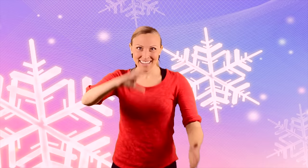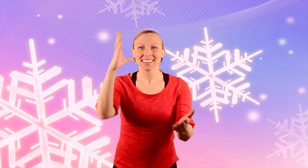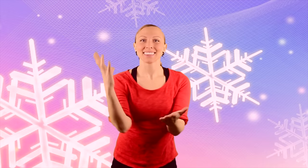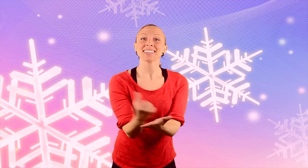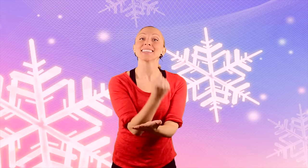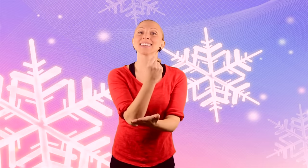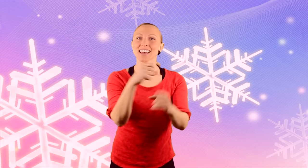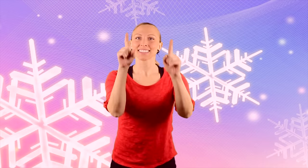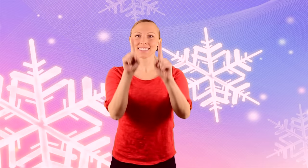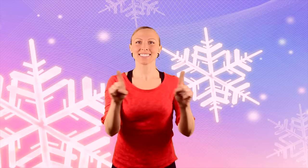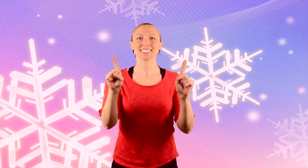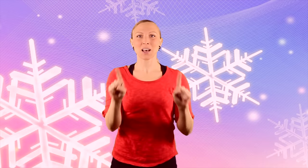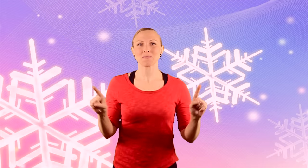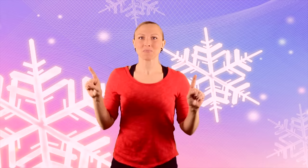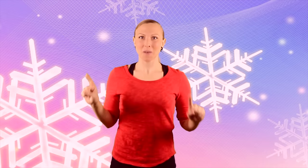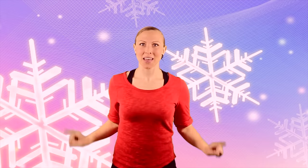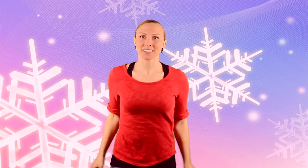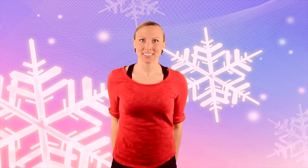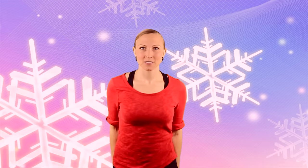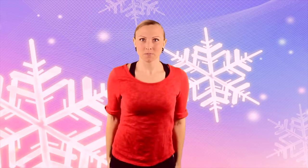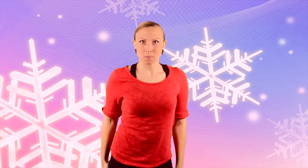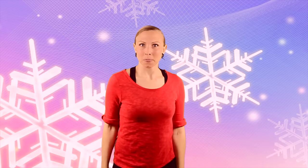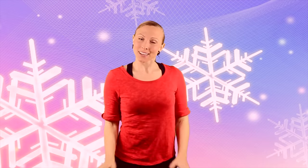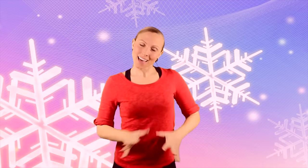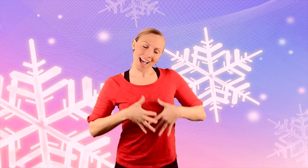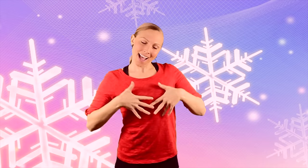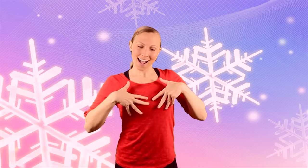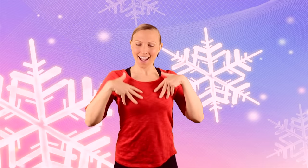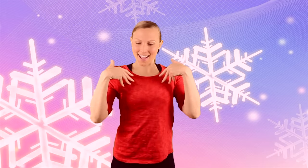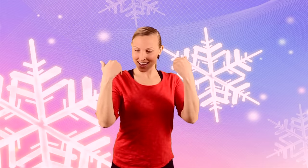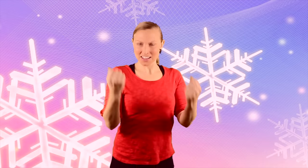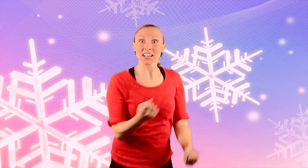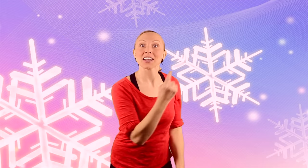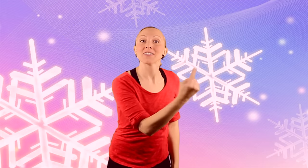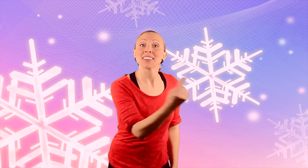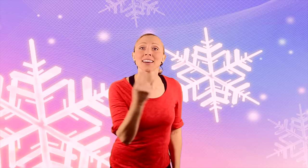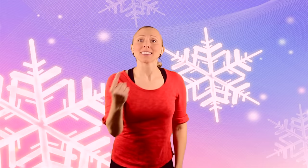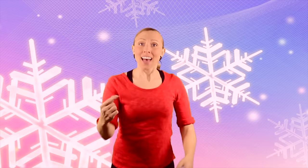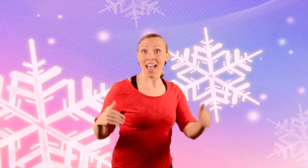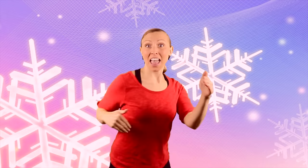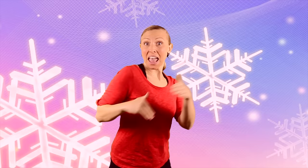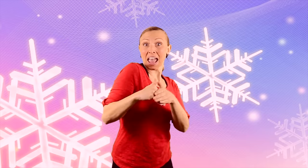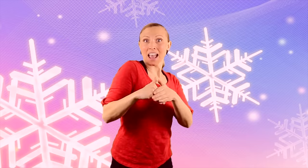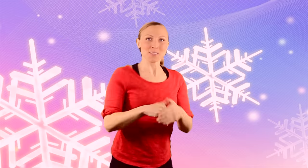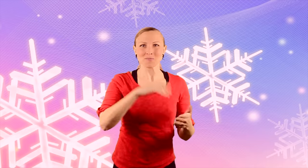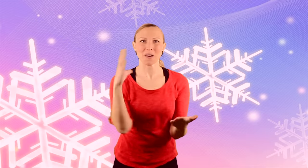Äntligen december. Glädjen känns i varenda hem.